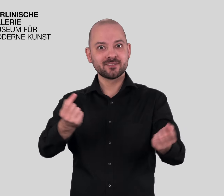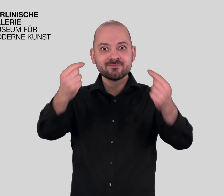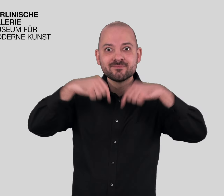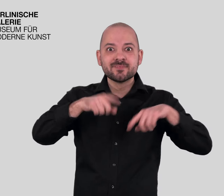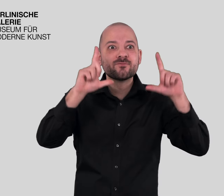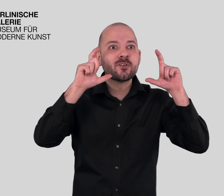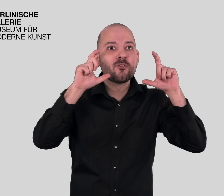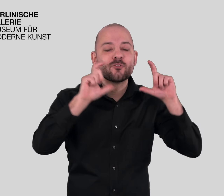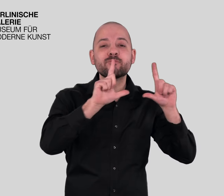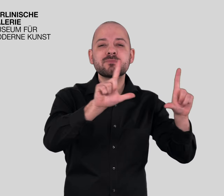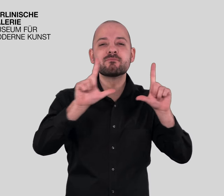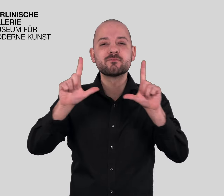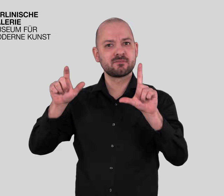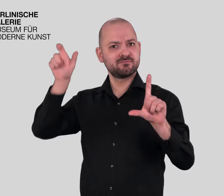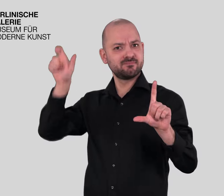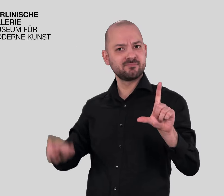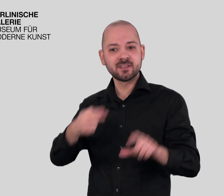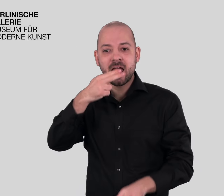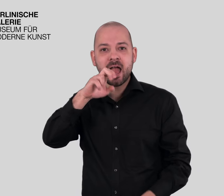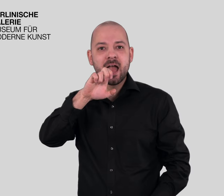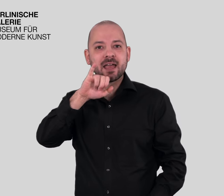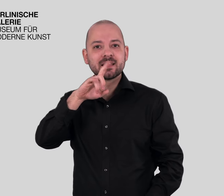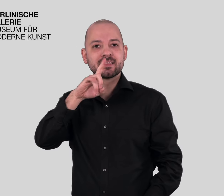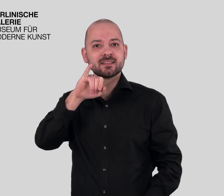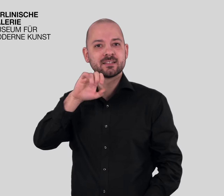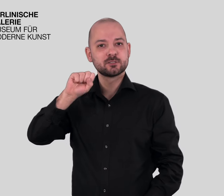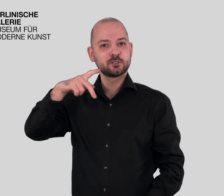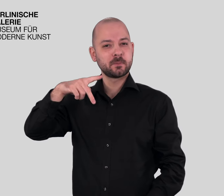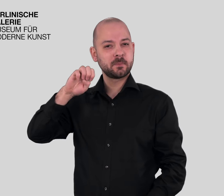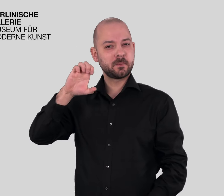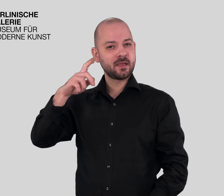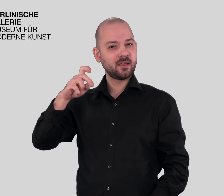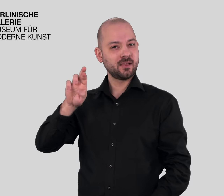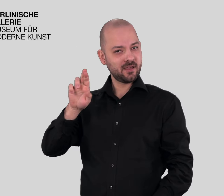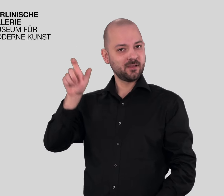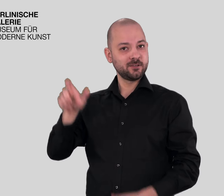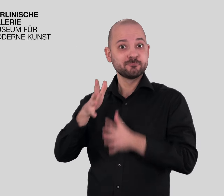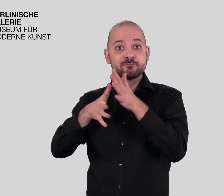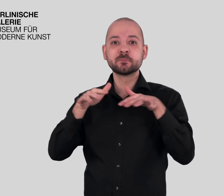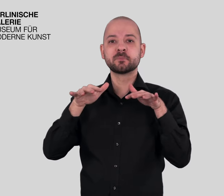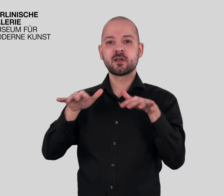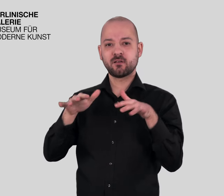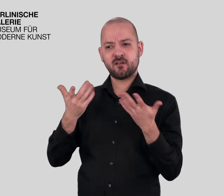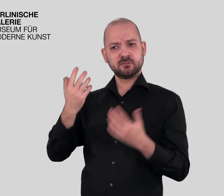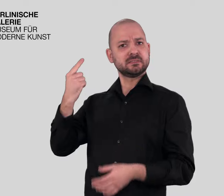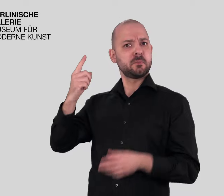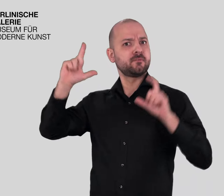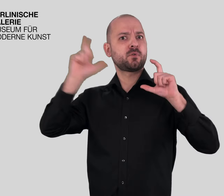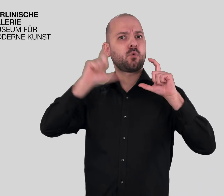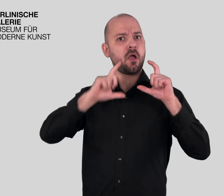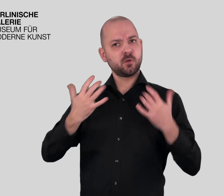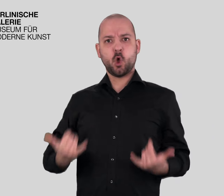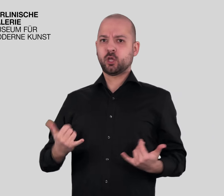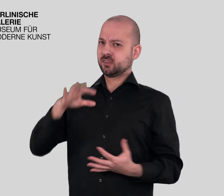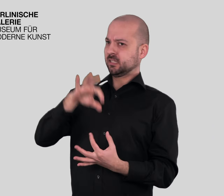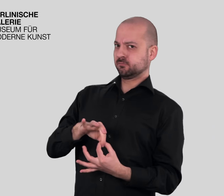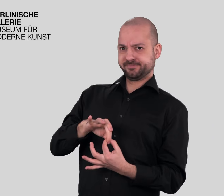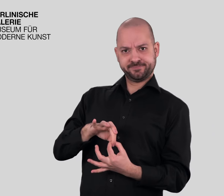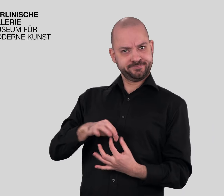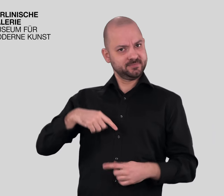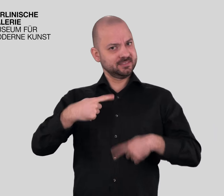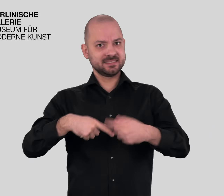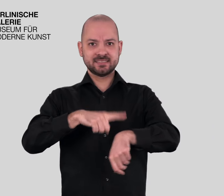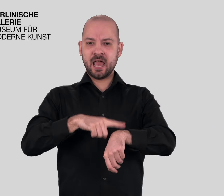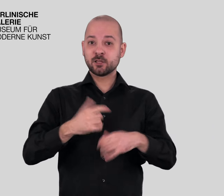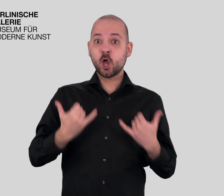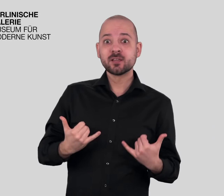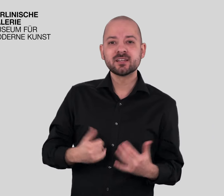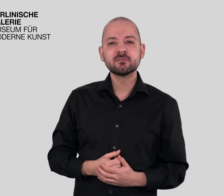Heidi Specker ist eine zeitgenössische Fotografin